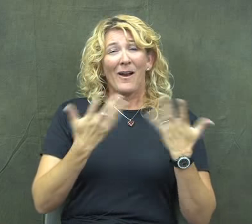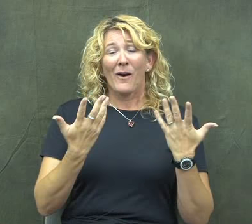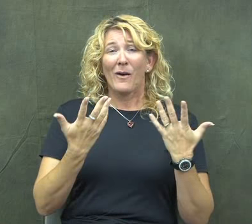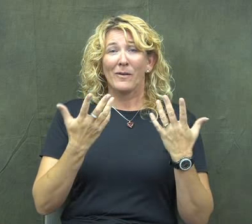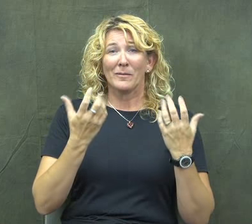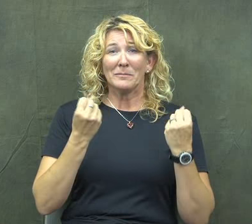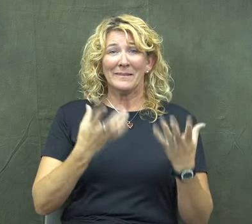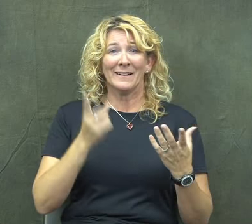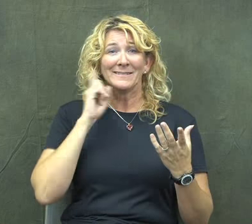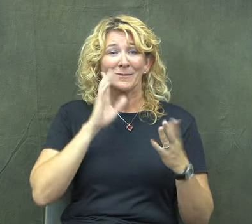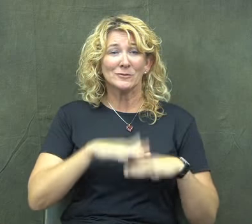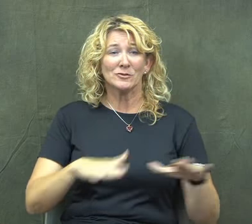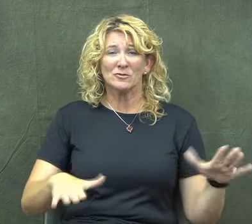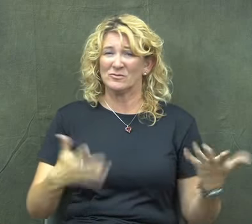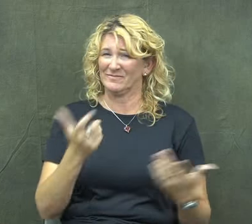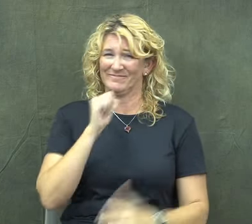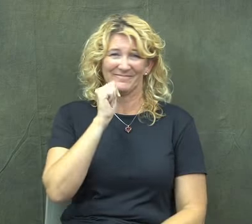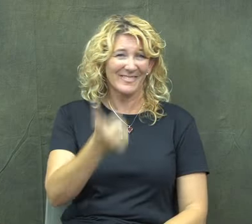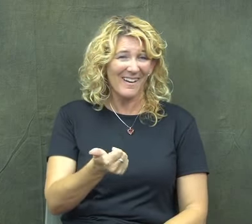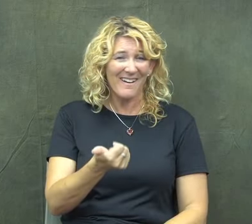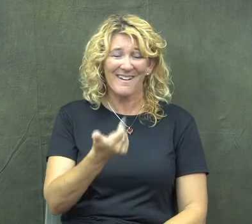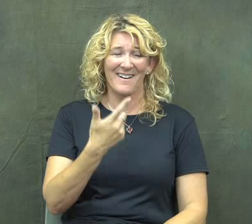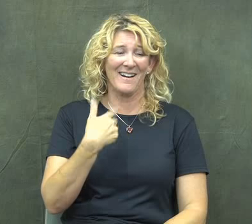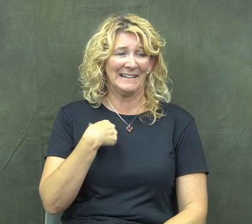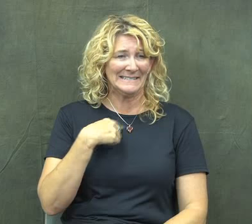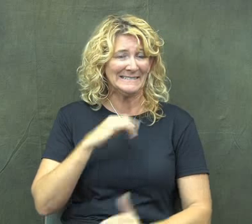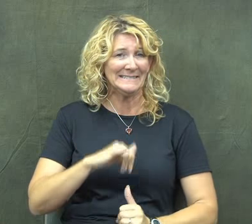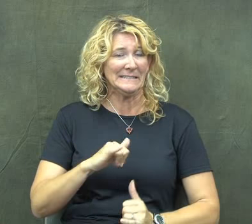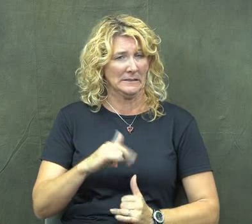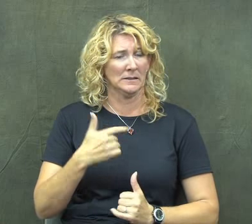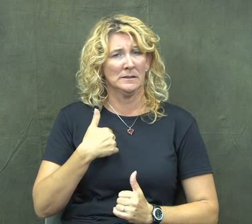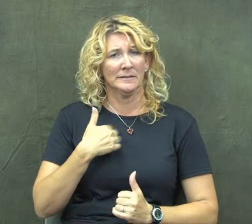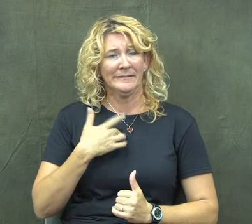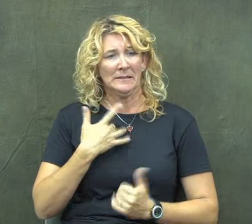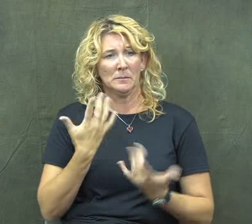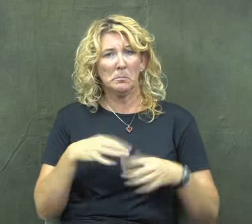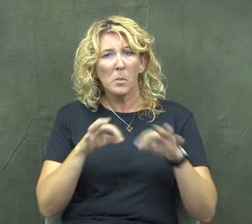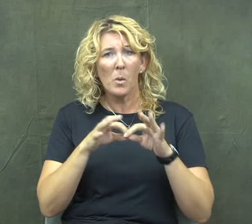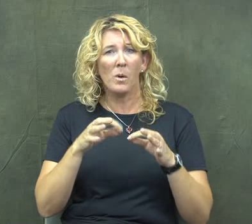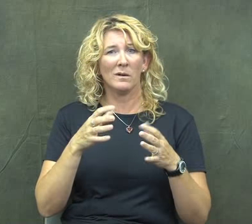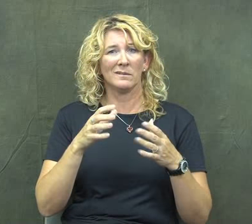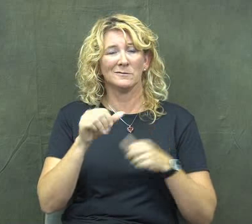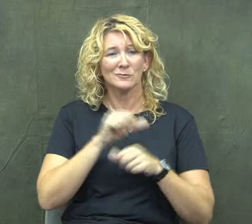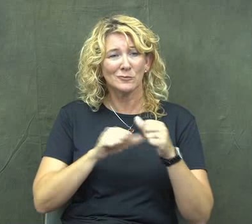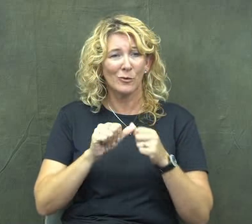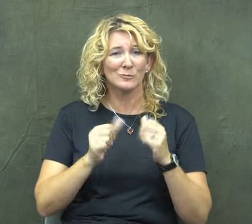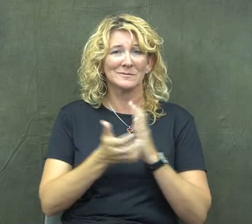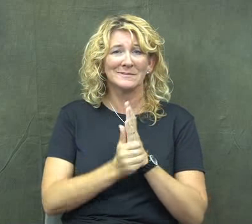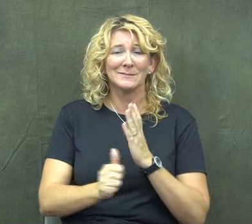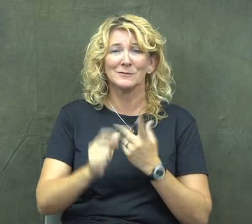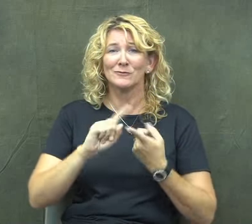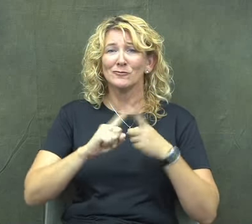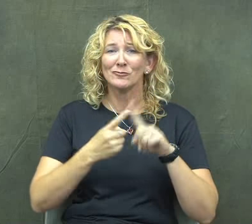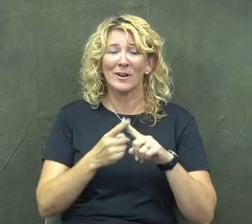y no había muchos niños sordos en el pueblo. Pensaba que era importante que nuestra hija